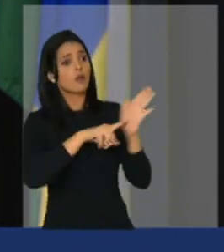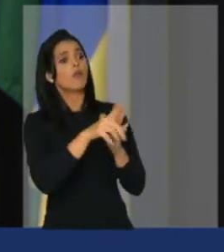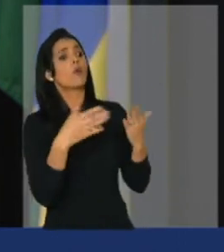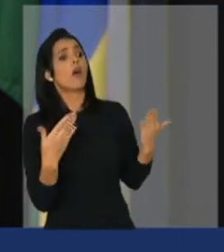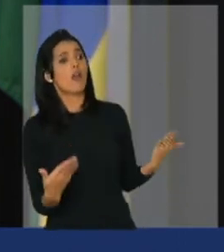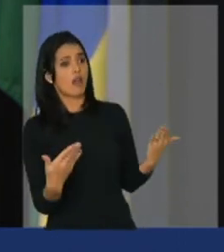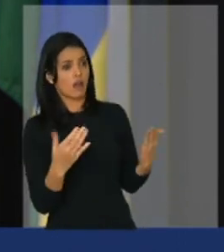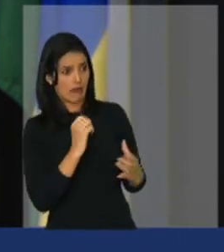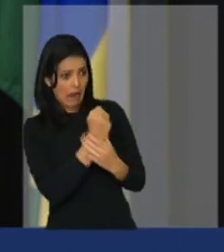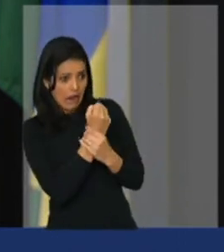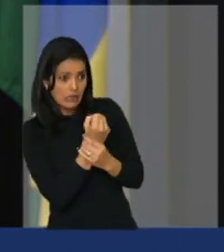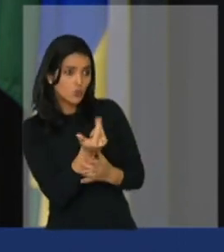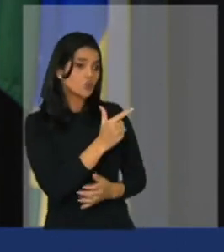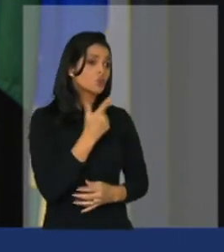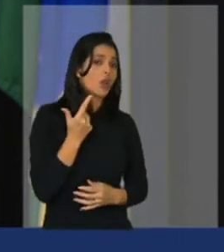APURAR COMETIMENTO DE CRIME A PARTIR DO PRESIDENTE DA REPÚ